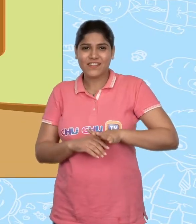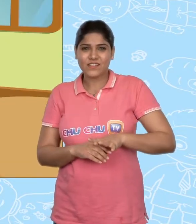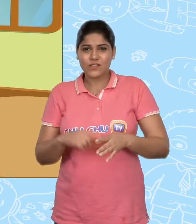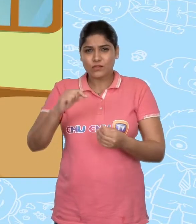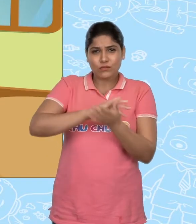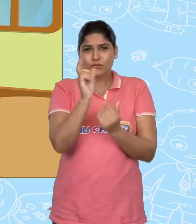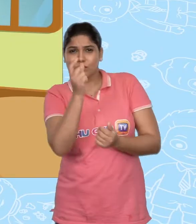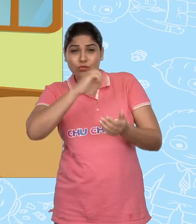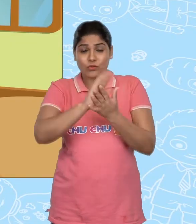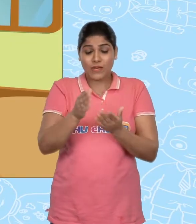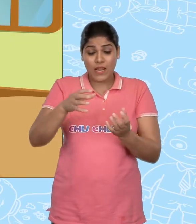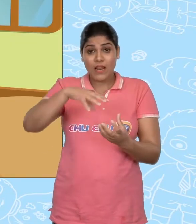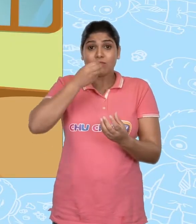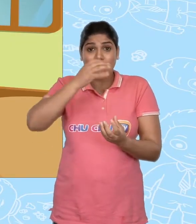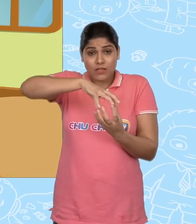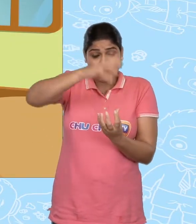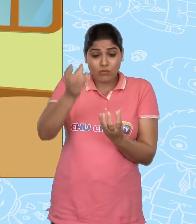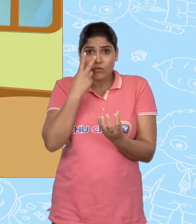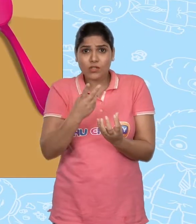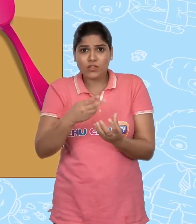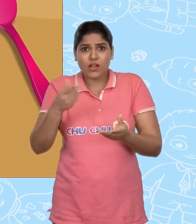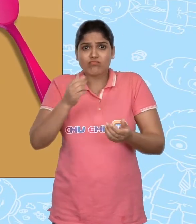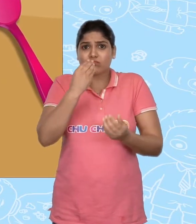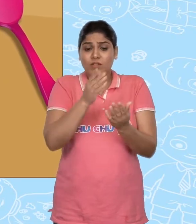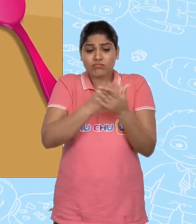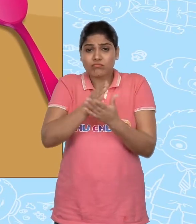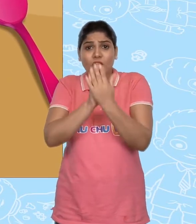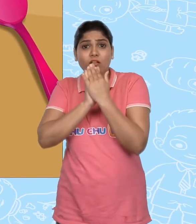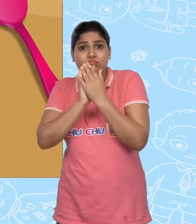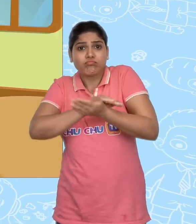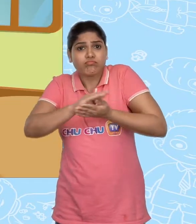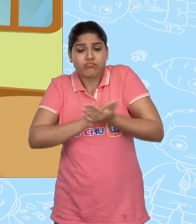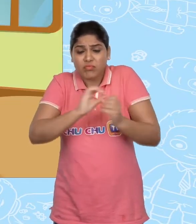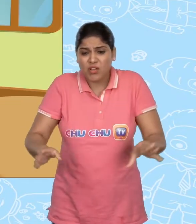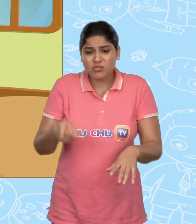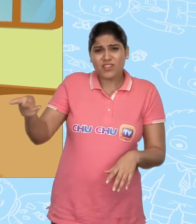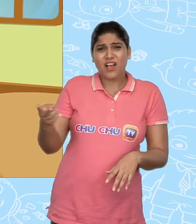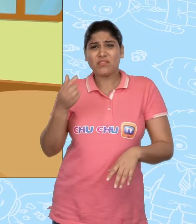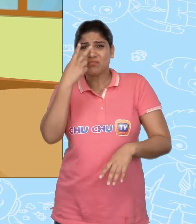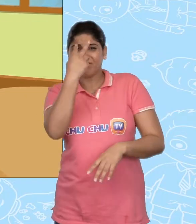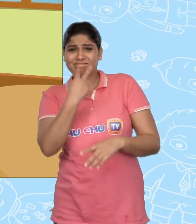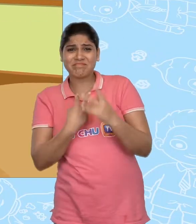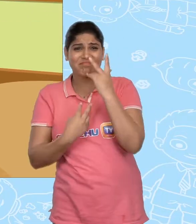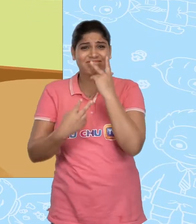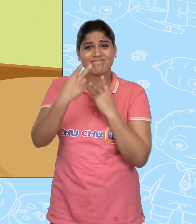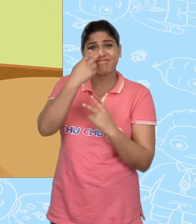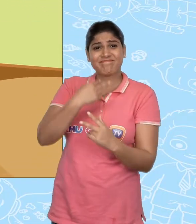ChuChu ने lunchbox खोला तो देखा sandwich गायब था. उसकी आंखों में आंसू आ गए.